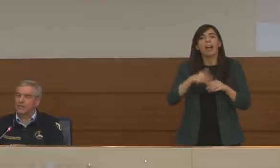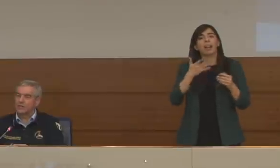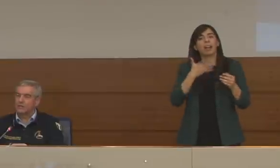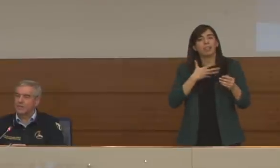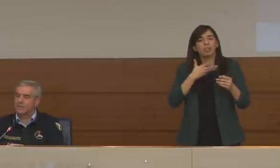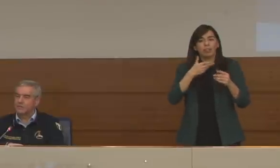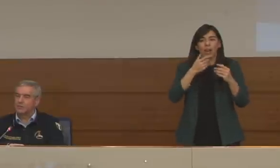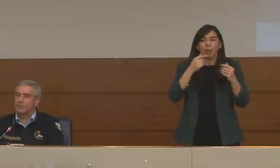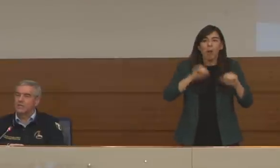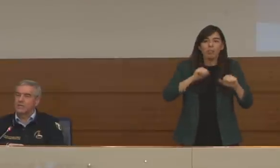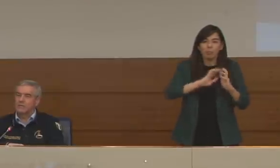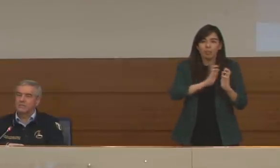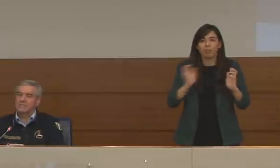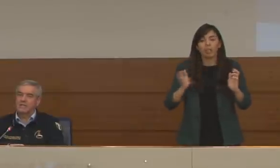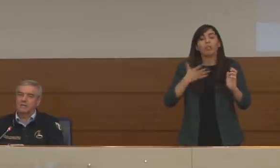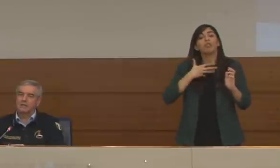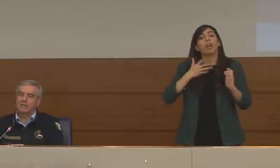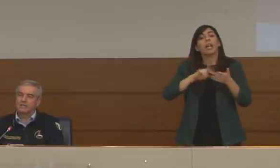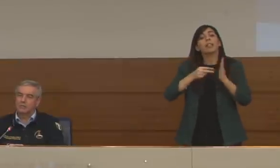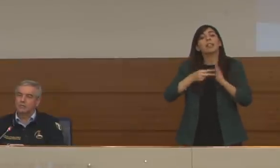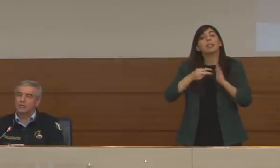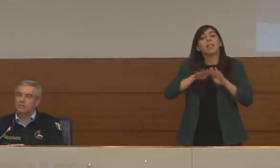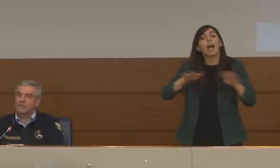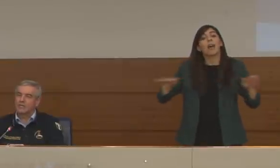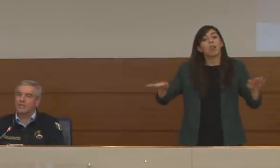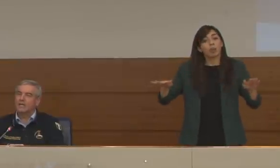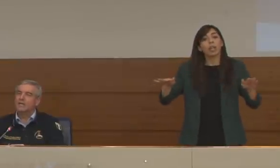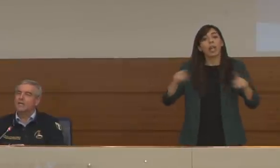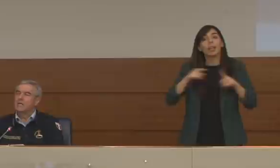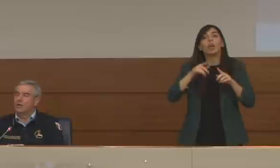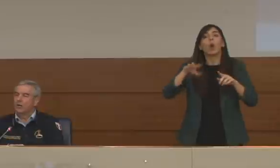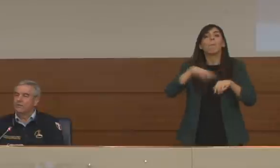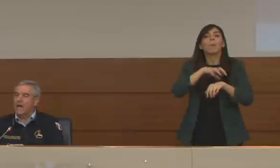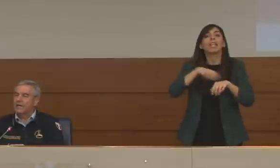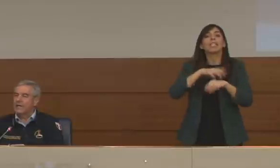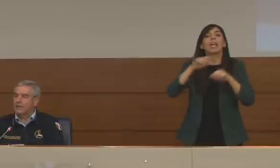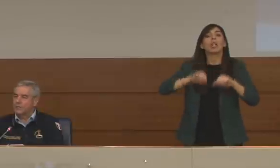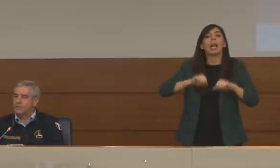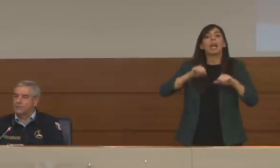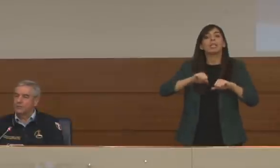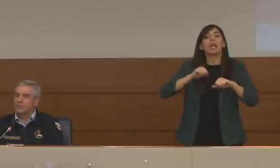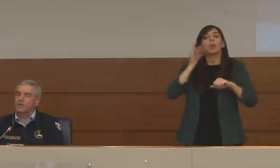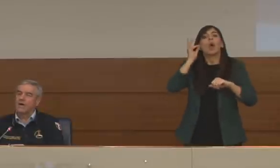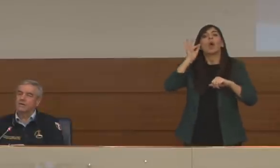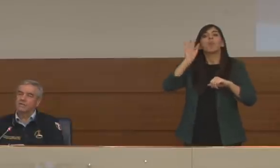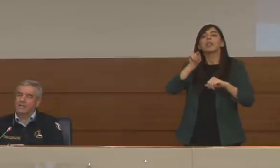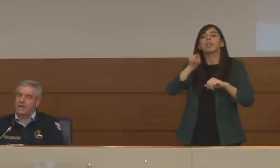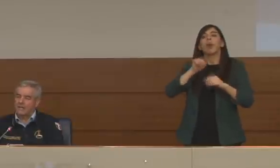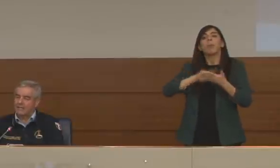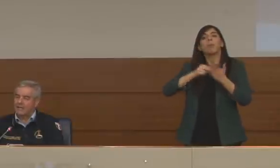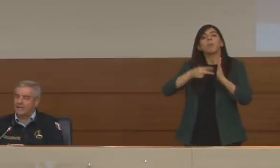tecnico presso il Ministero della Salute per ovviare a questa carenza,